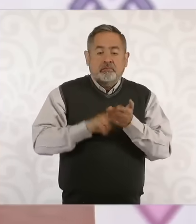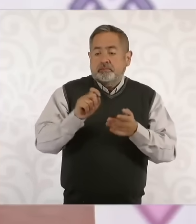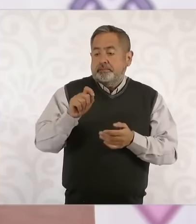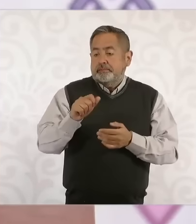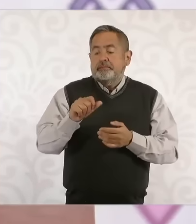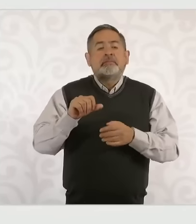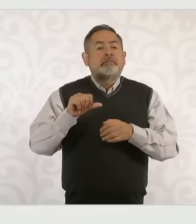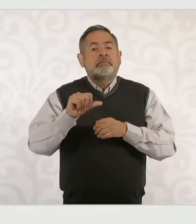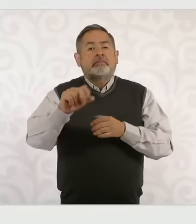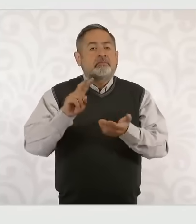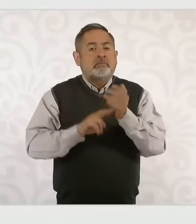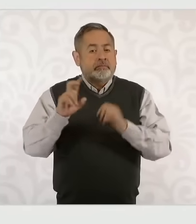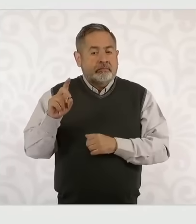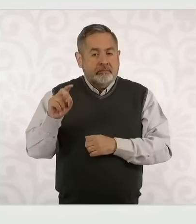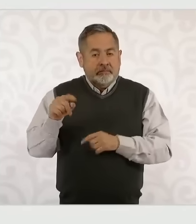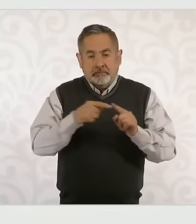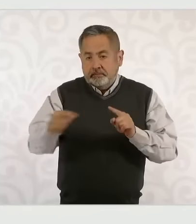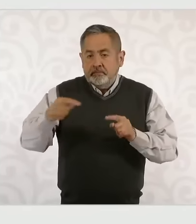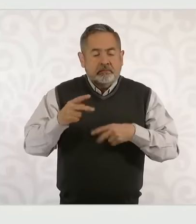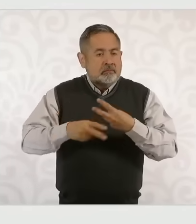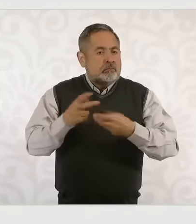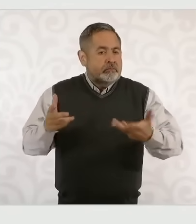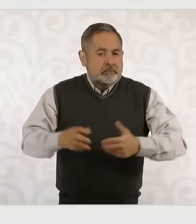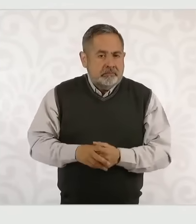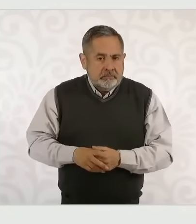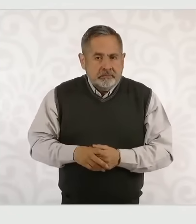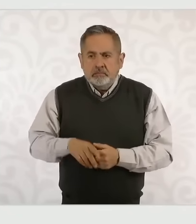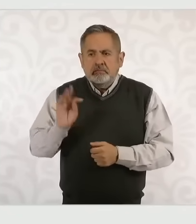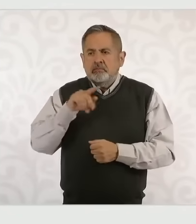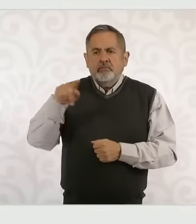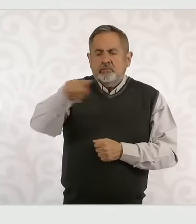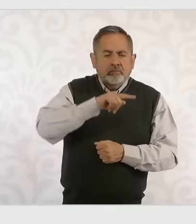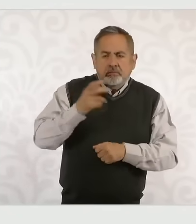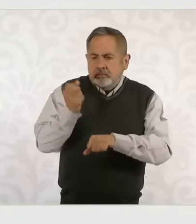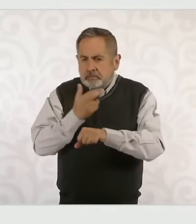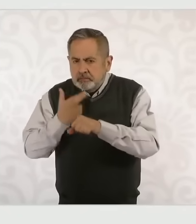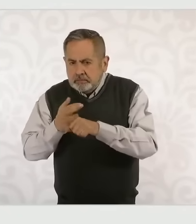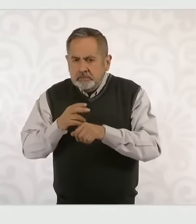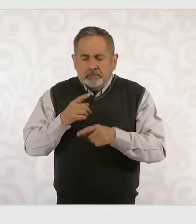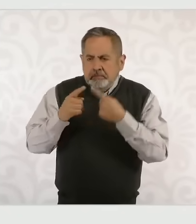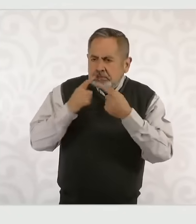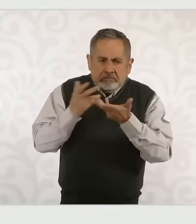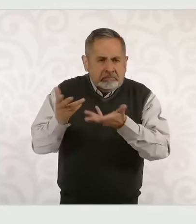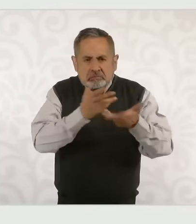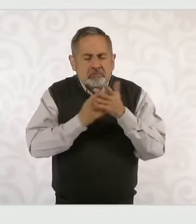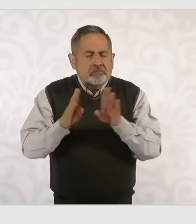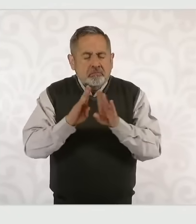ellos, además de lo que han escuchado los de los secretarios, lo puedan escuchar de la presidenta